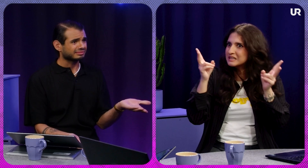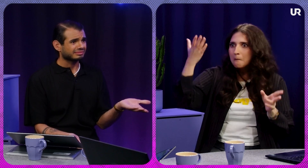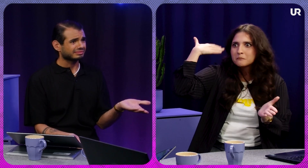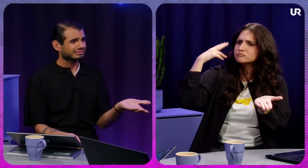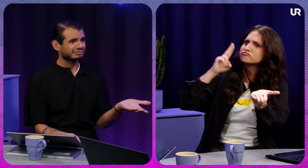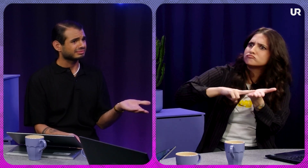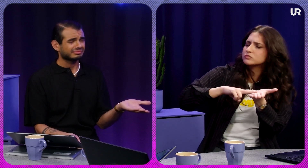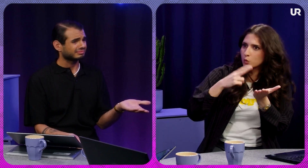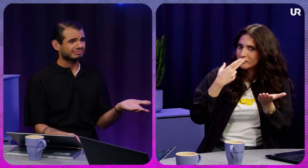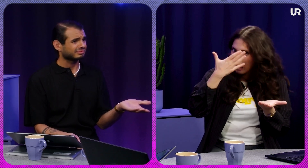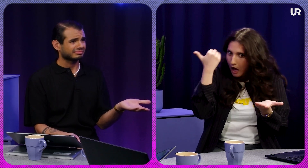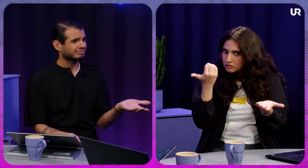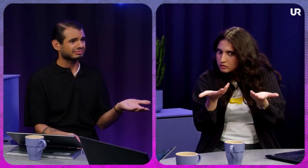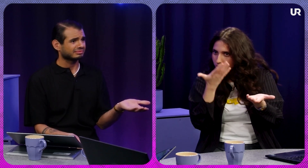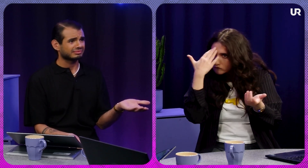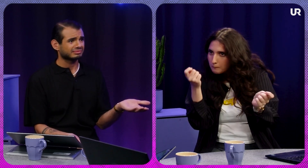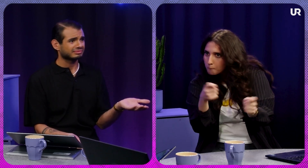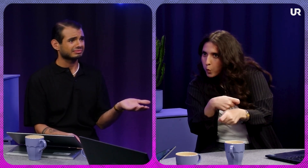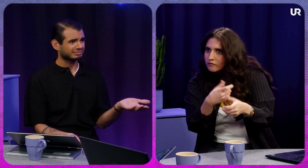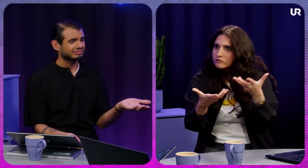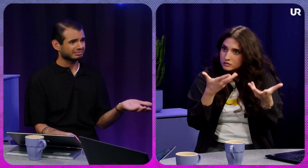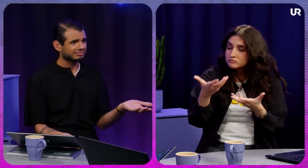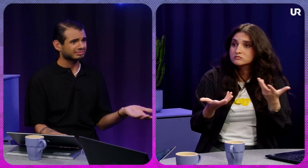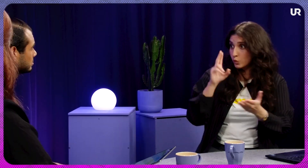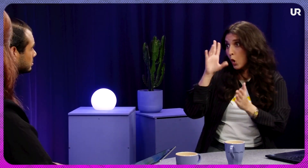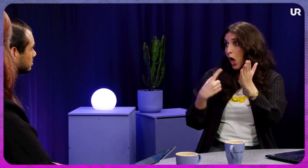Information idag är inte längre som den var förut. Den kan vara falsk.